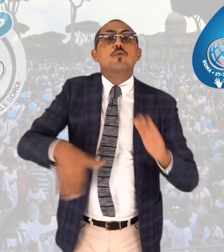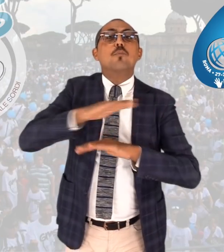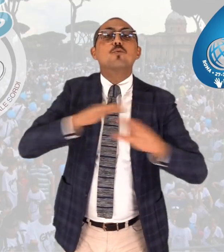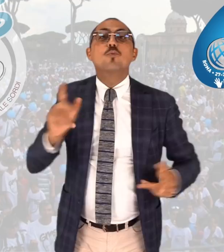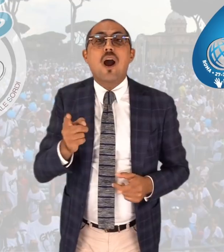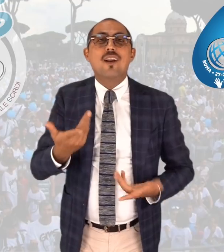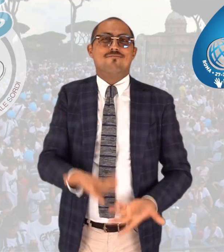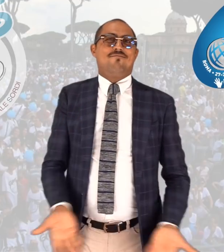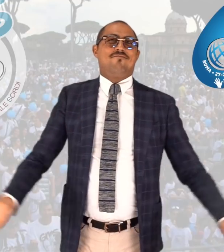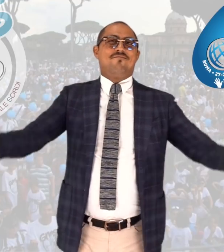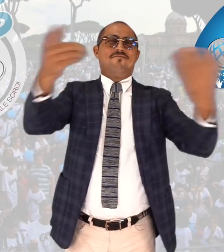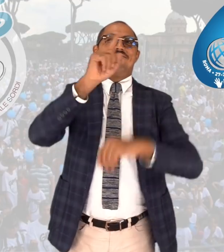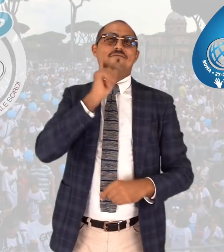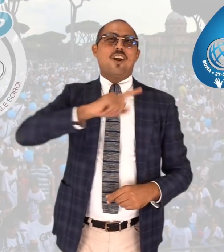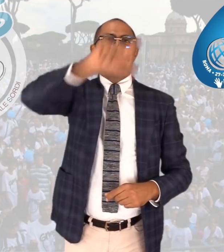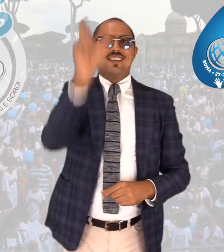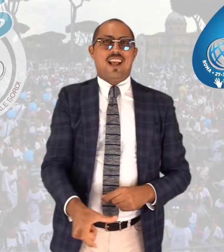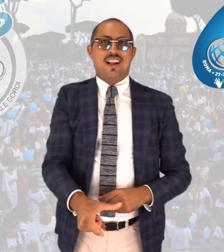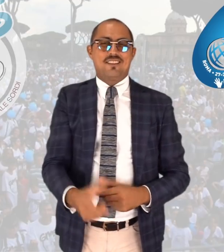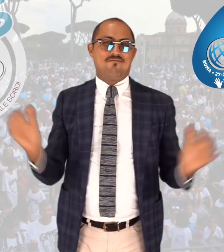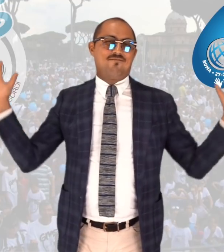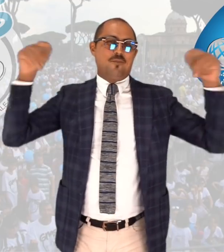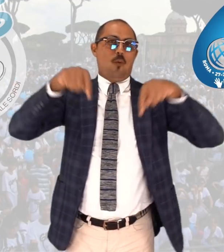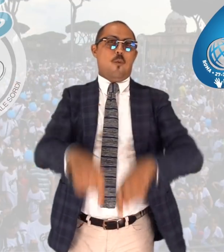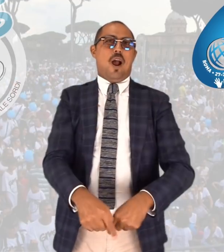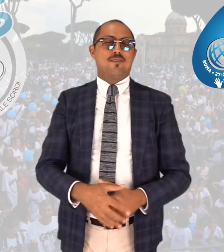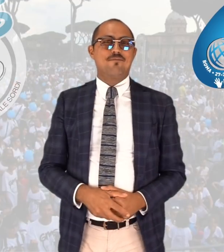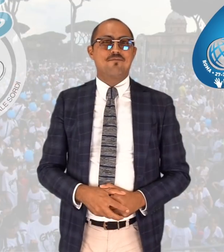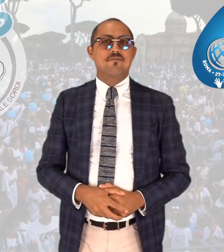ma soprattutto a Roma ci saremo tutti noi, sordi d'Italia.